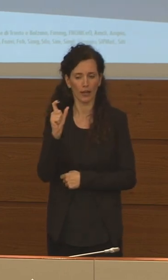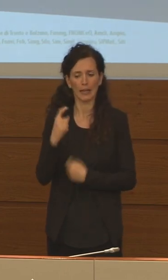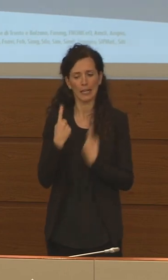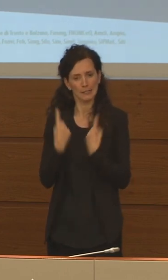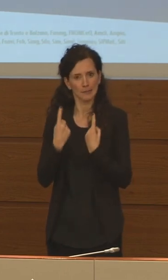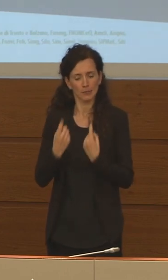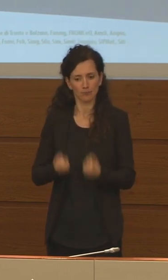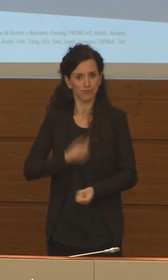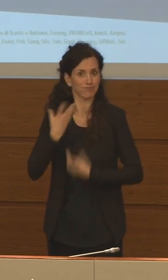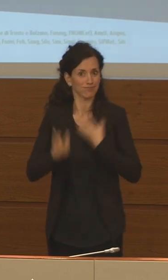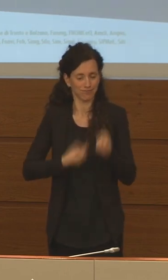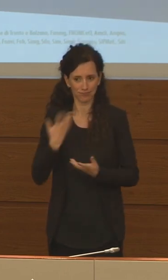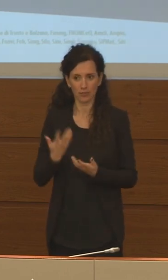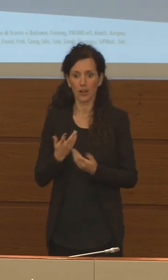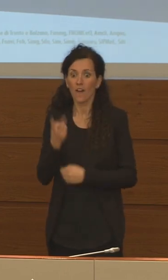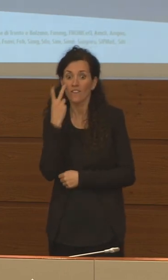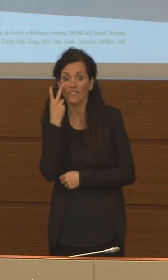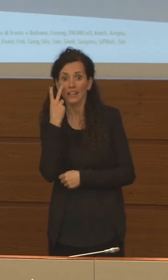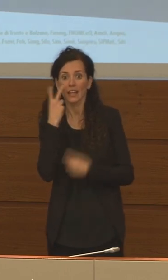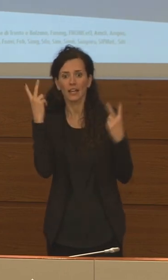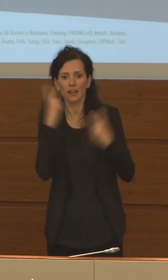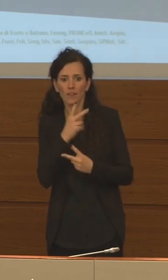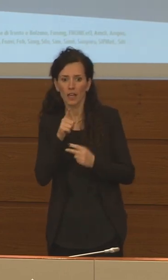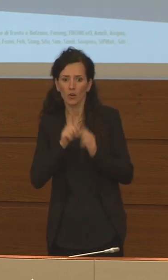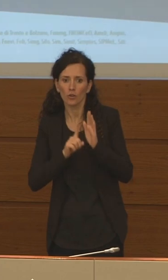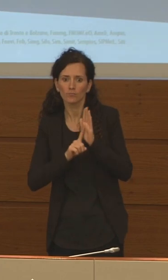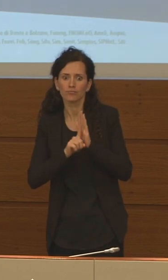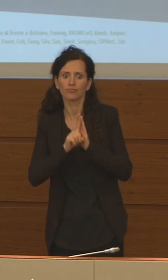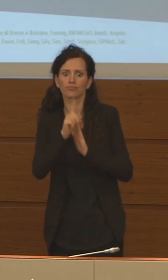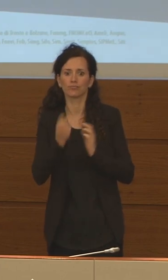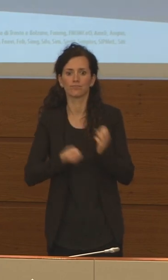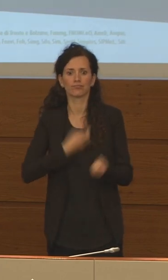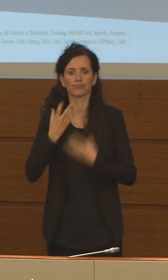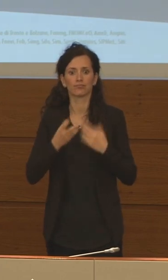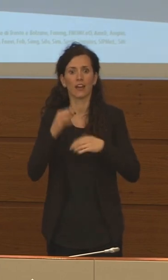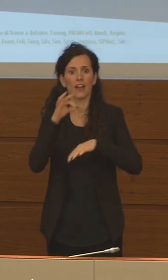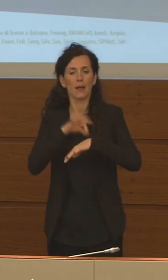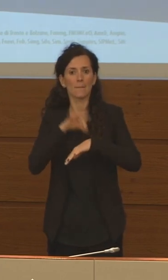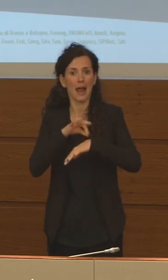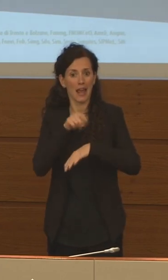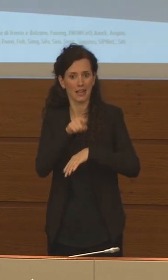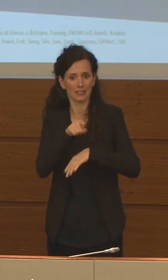effetti delle misure di prevenzione e controllo queste misure anche draconiane